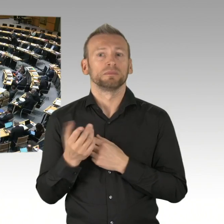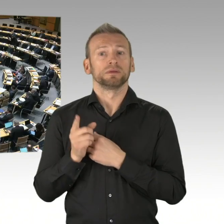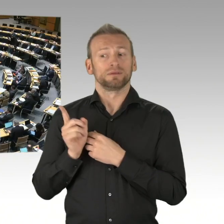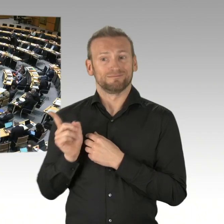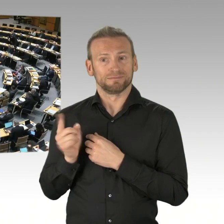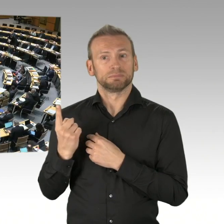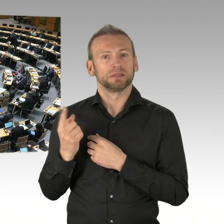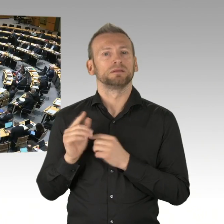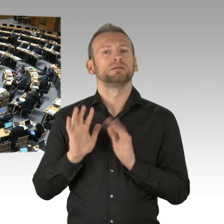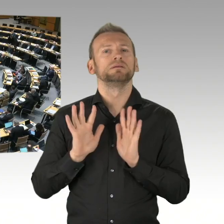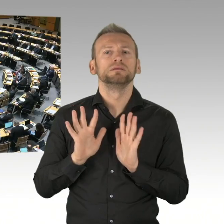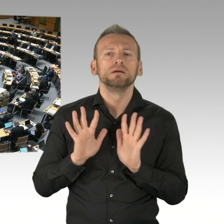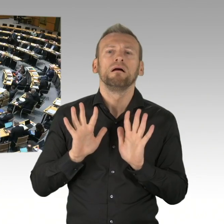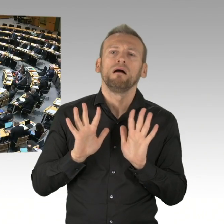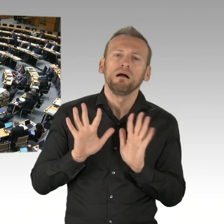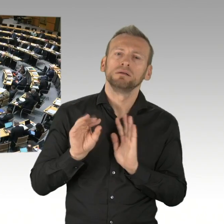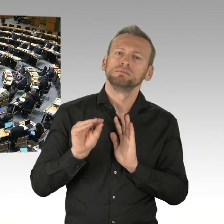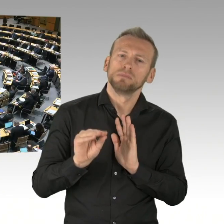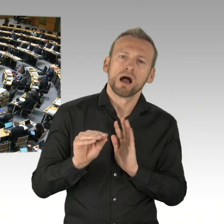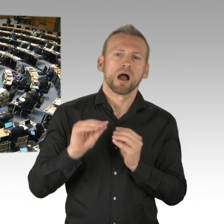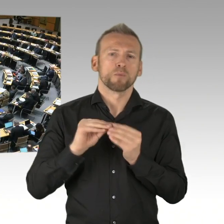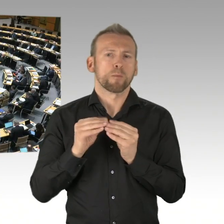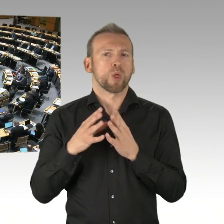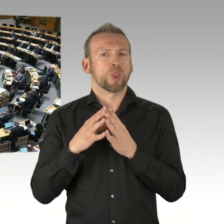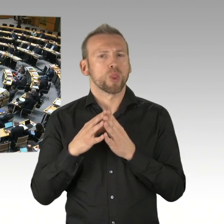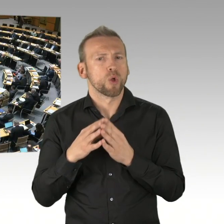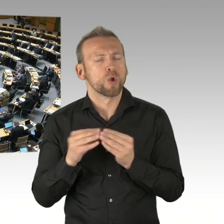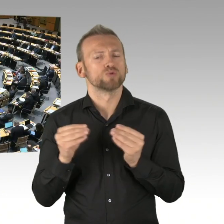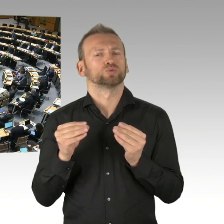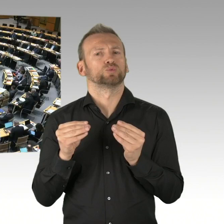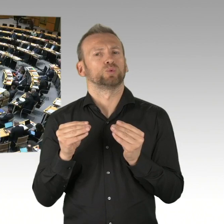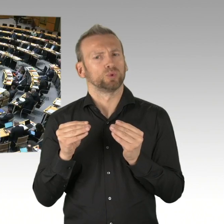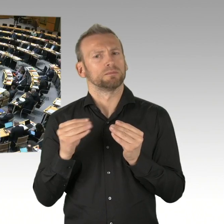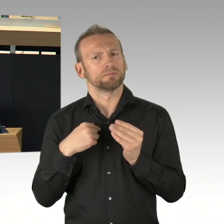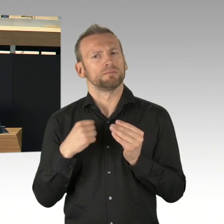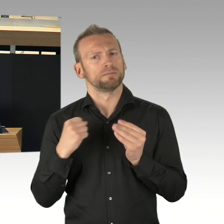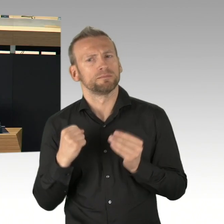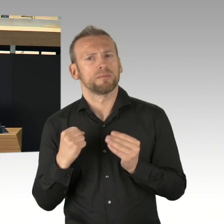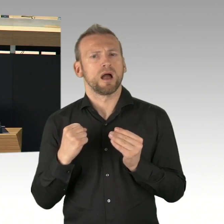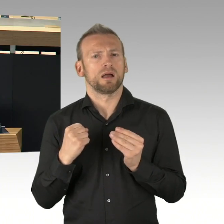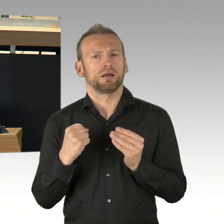dass das nicht funktioniert. Diese Eingriffe funktionieren nicht, und wenn Sie sich heute hinstellen und behaupten,